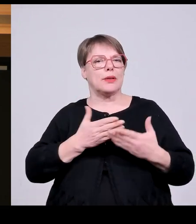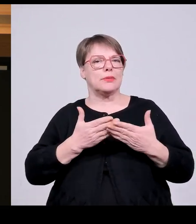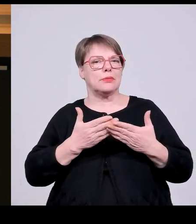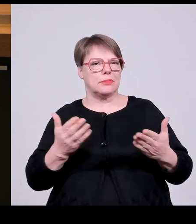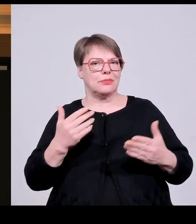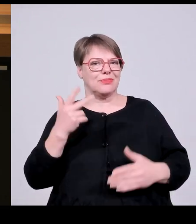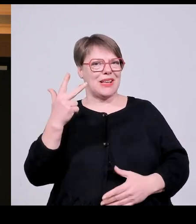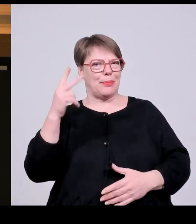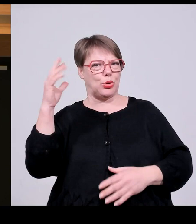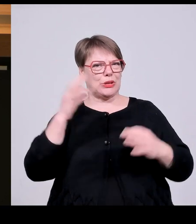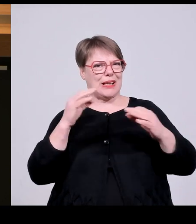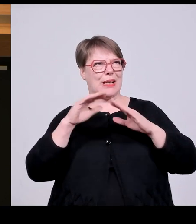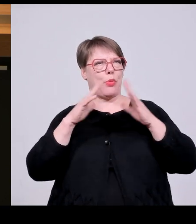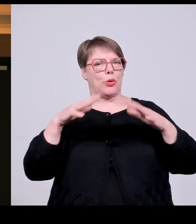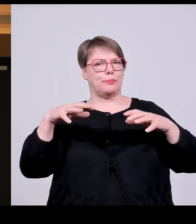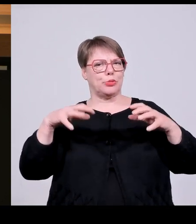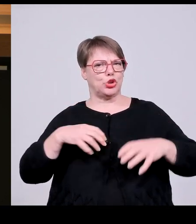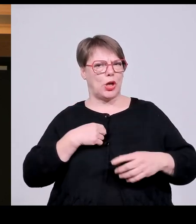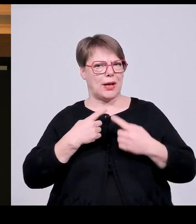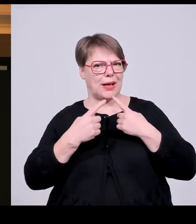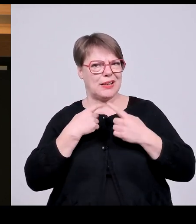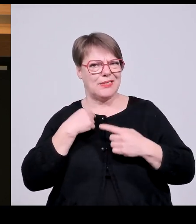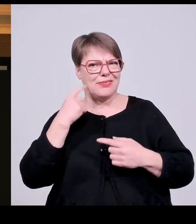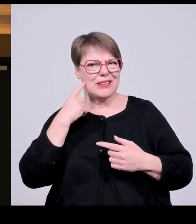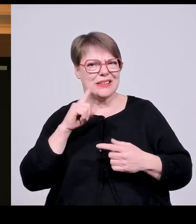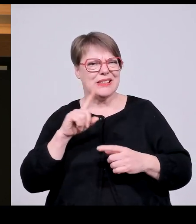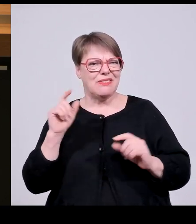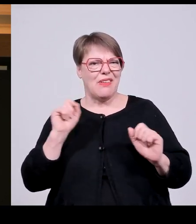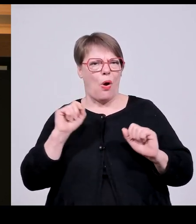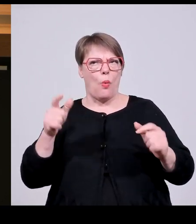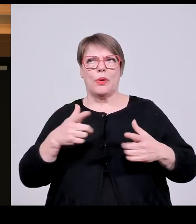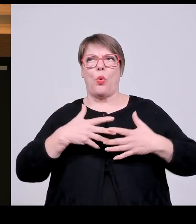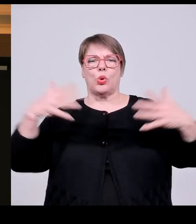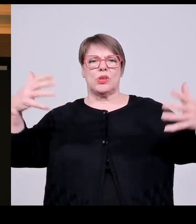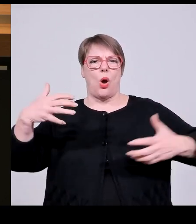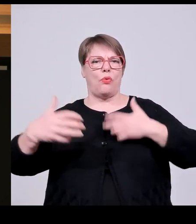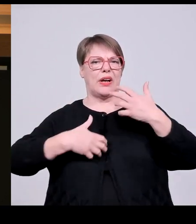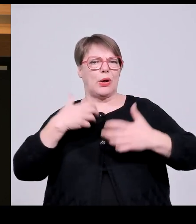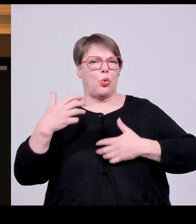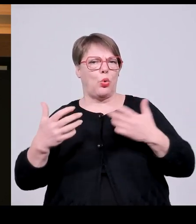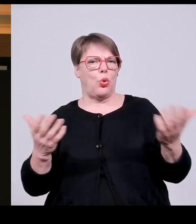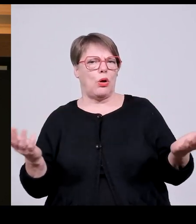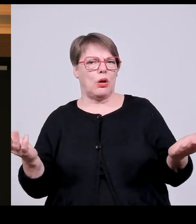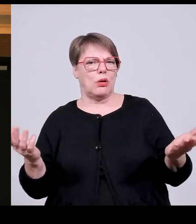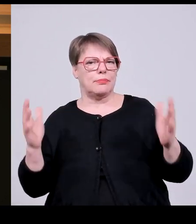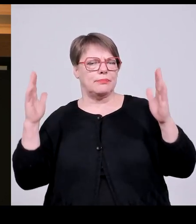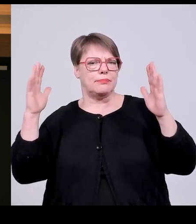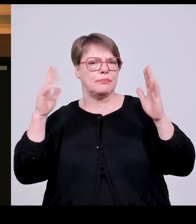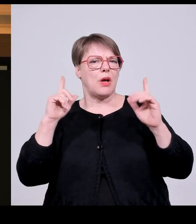Und das beinhaltet natürlich den Ausbau der Photovoltaik ebenso. Das heißt: also nichts Neues.